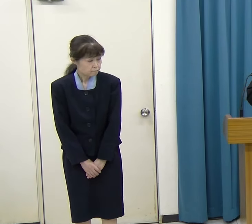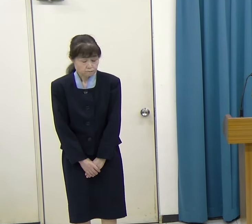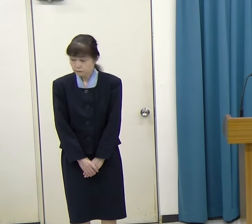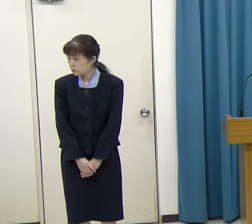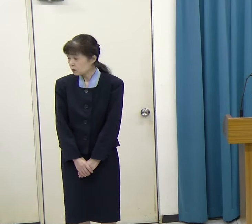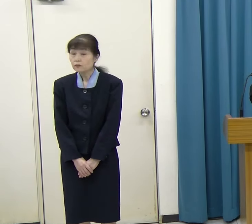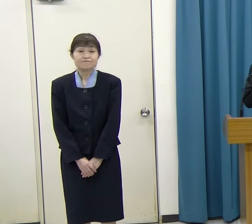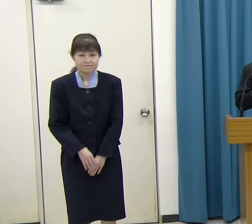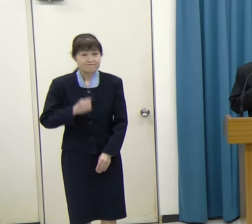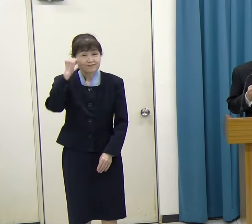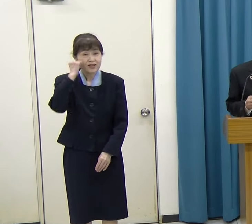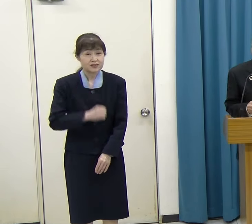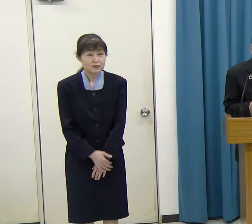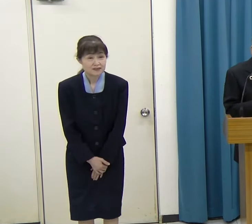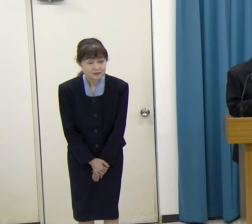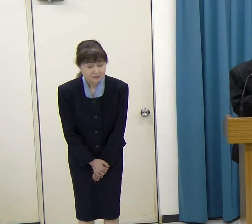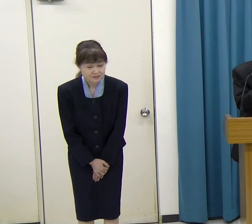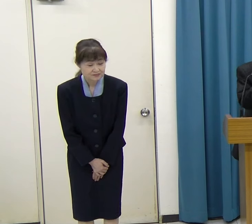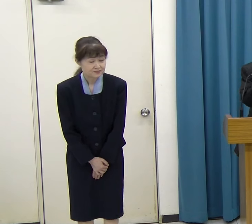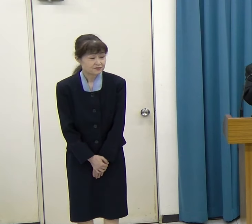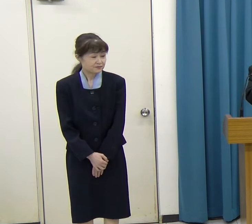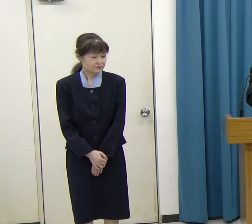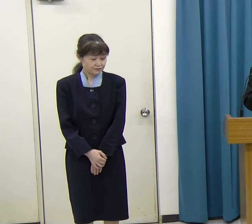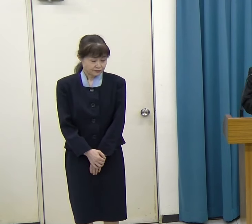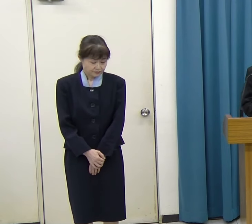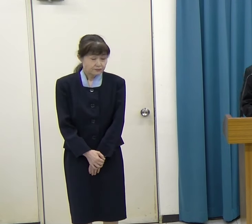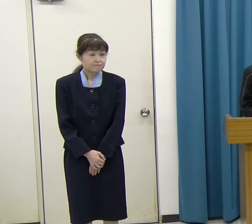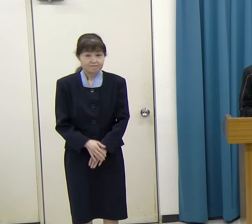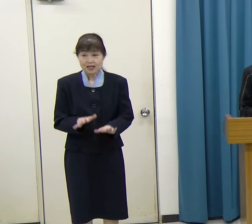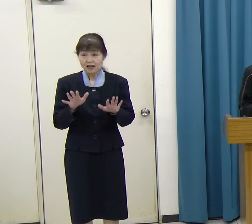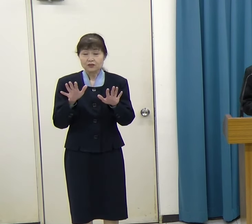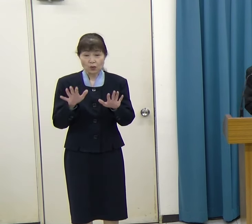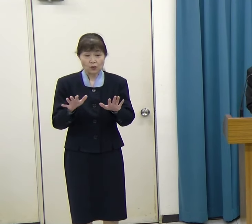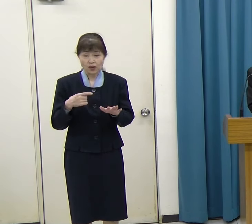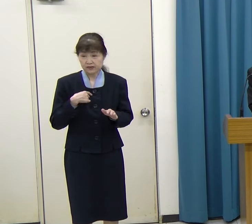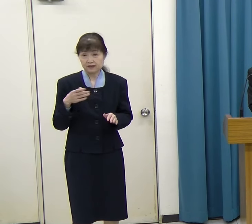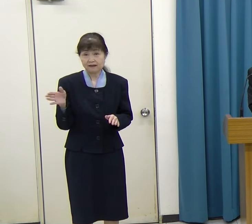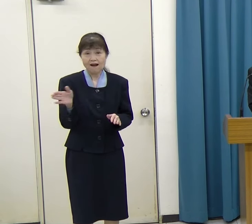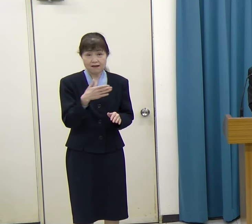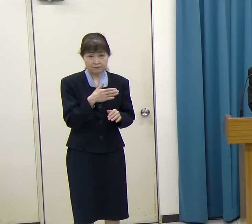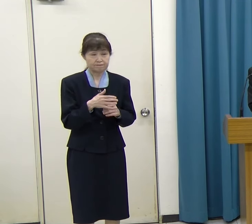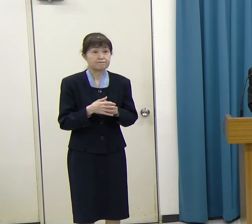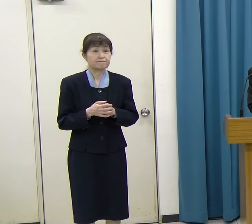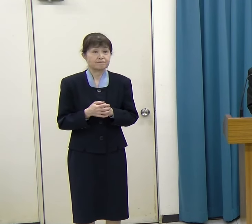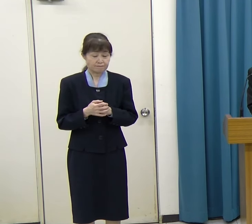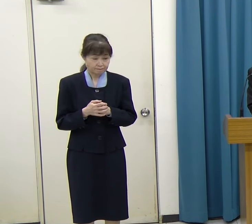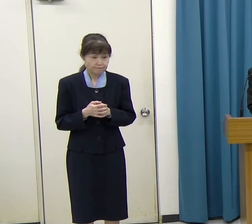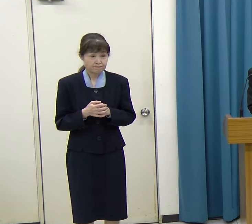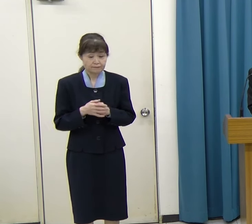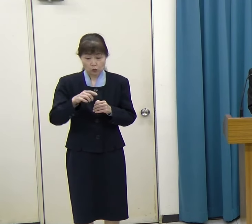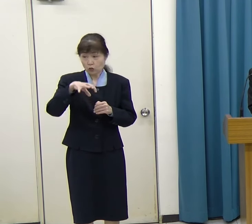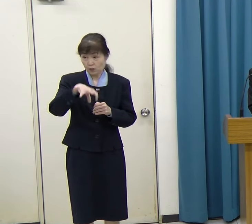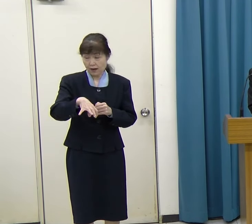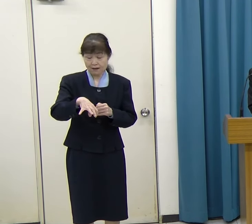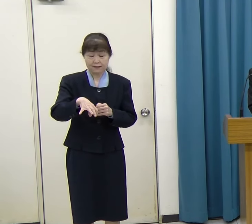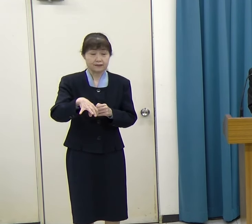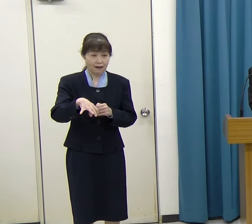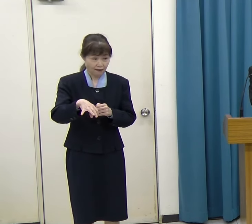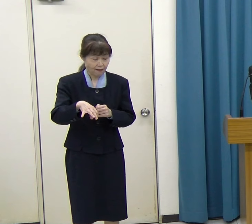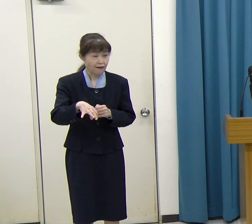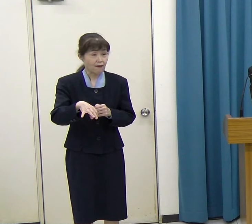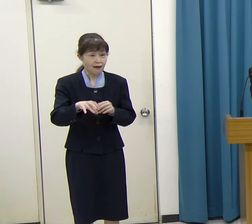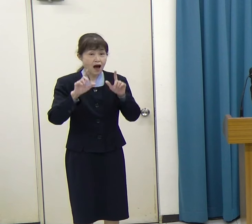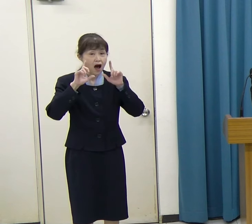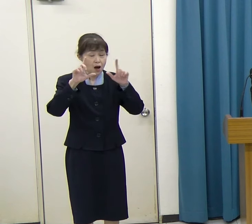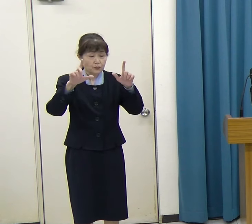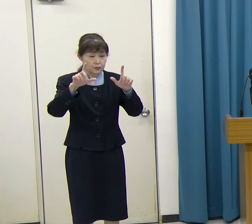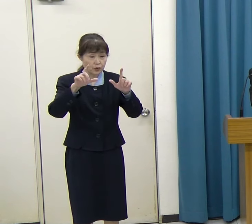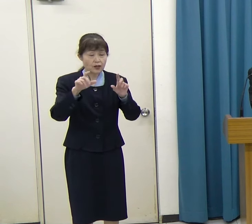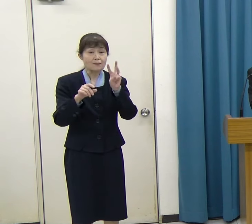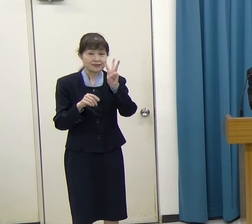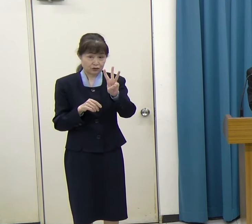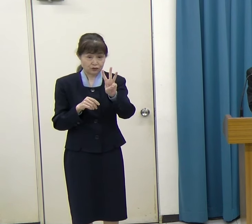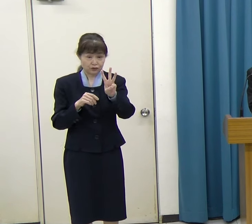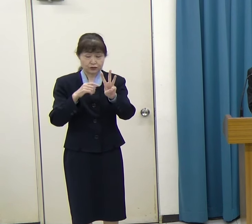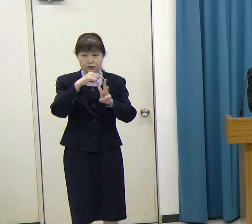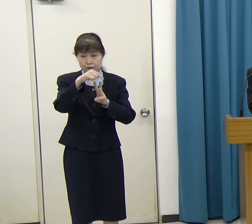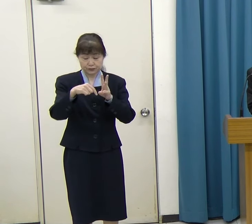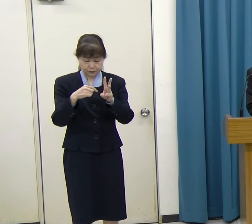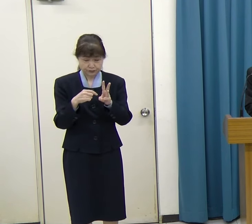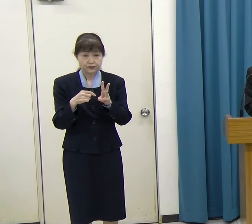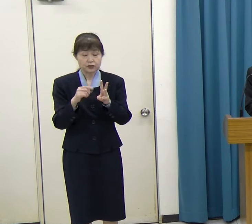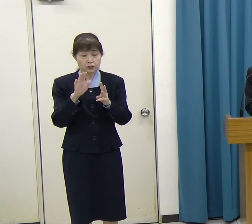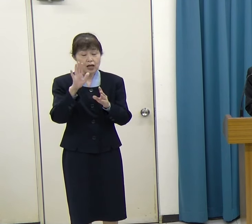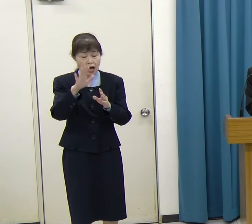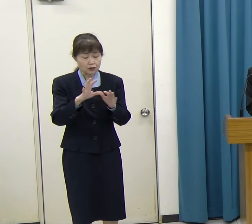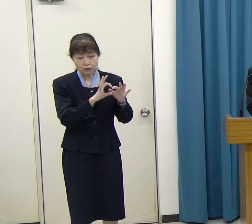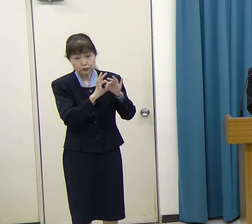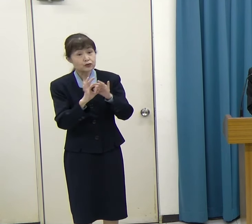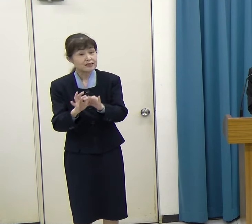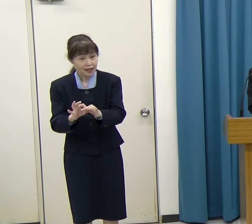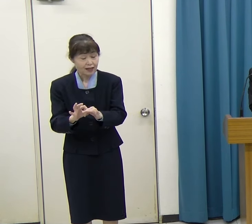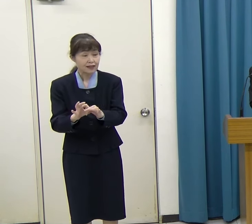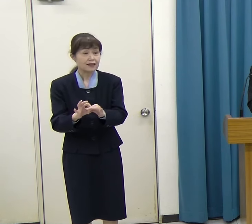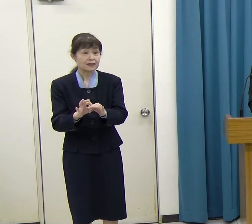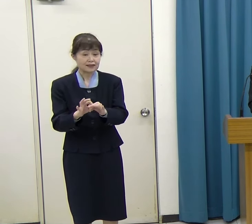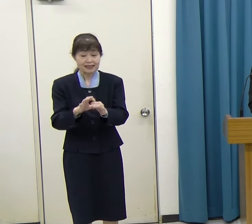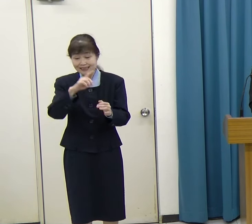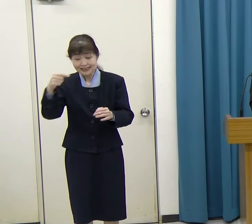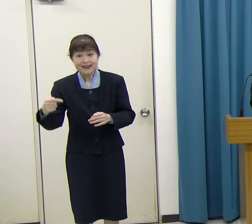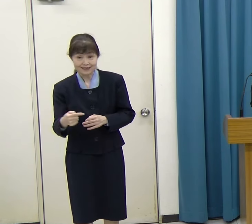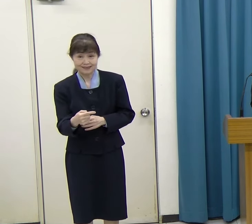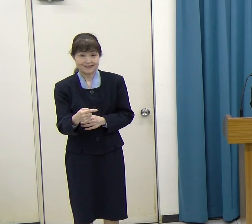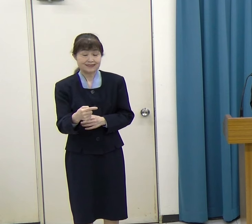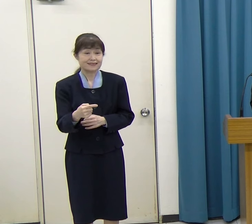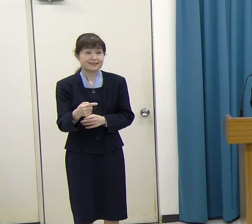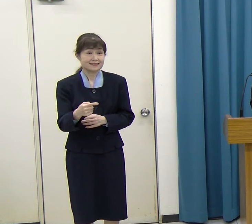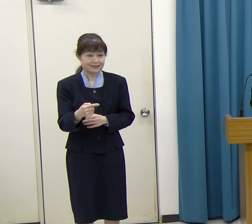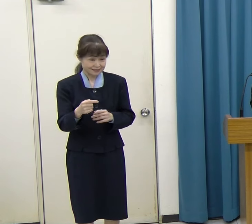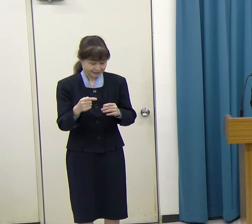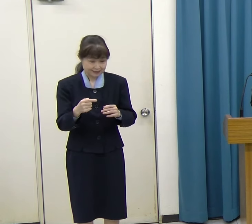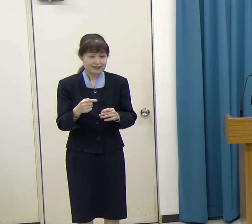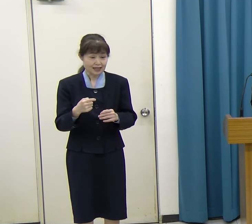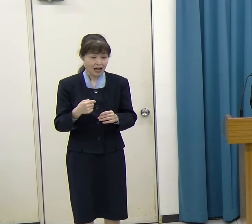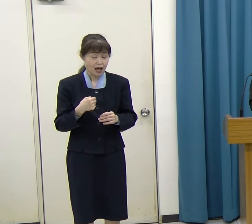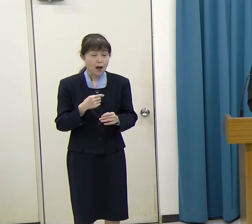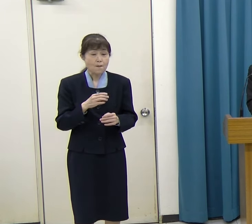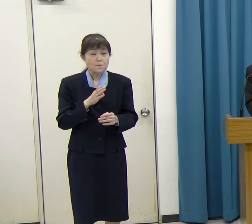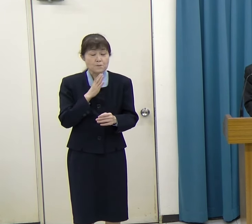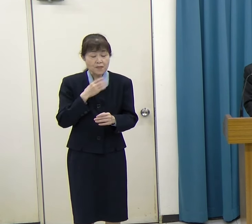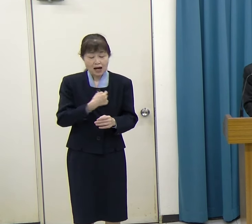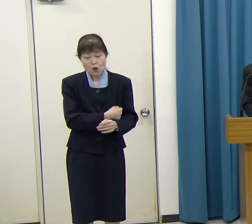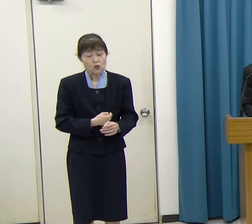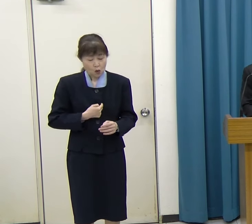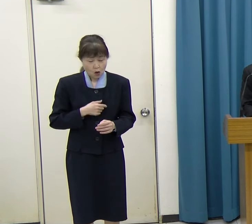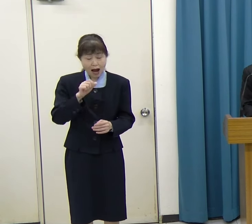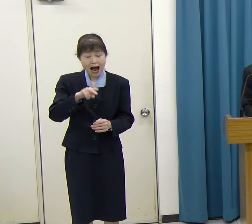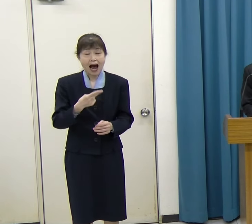（知事）おはようございます。今日は私から、この場での発表事項が３件、それからこの後引き続きまして、１階でまごころアート関係の発表をさせていただきます。